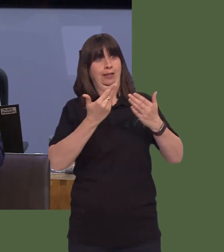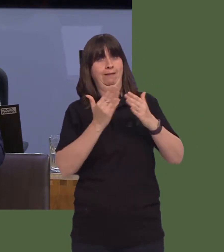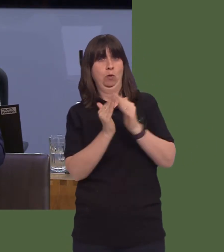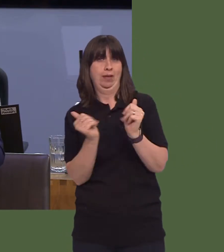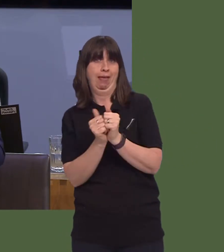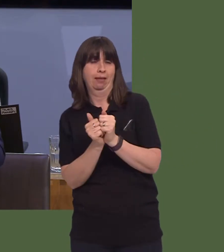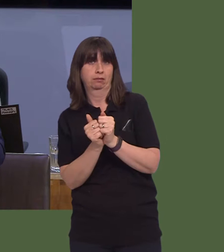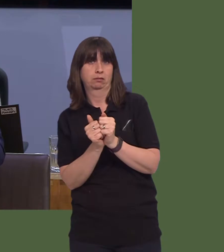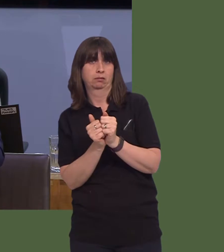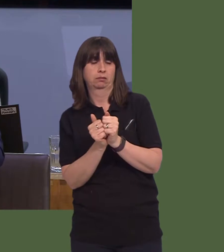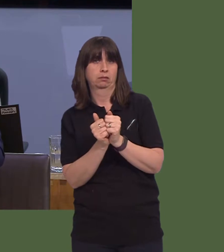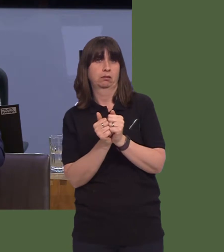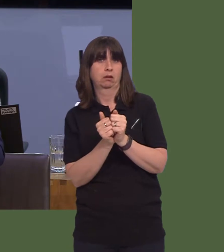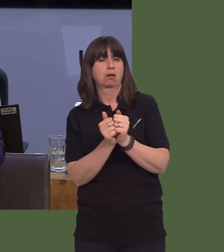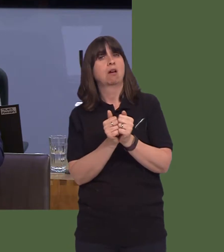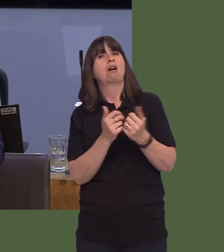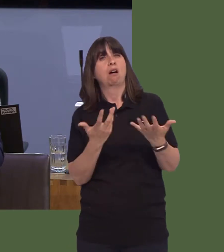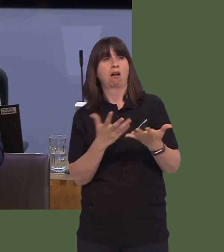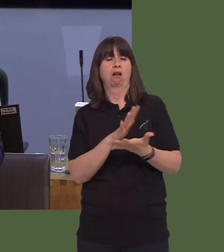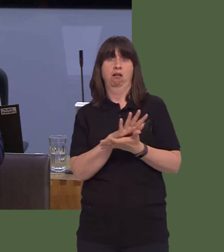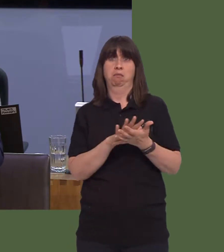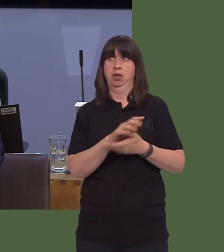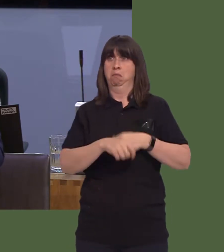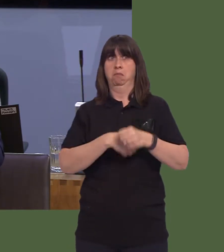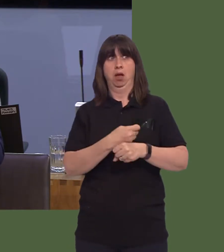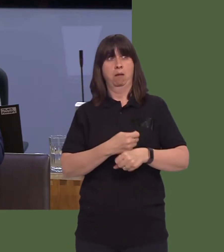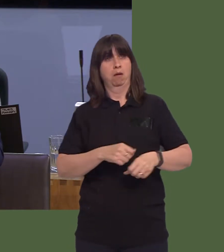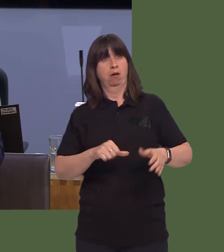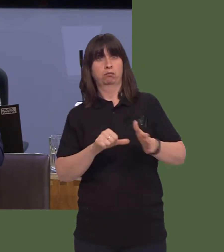yn rhoi pwysau difrifol ar wasanaethau A&E, er enghraifft.